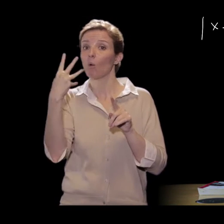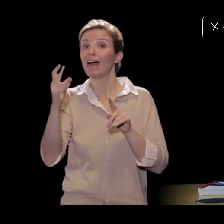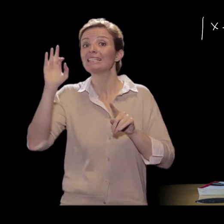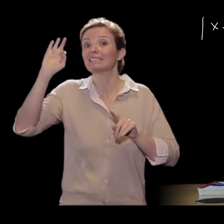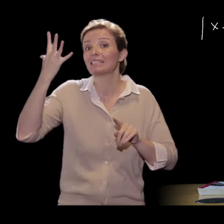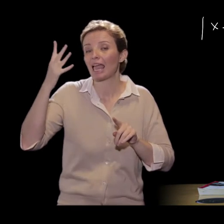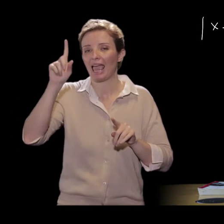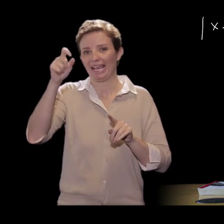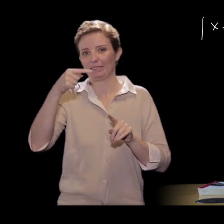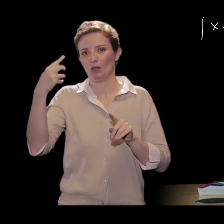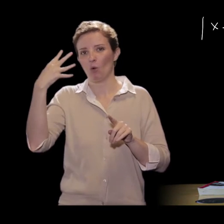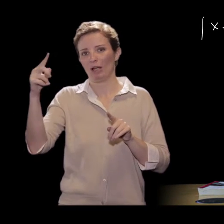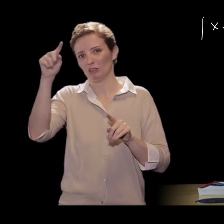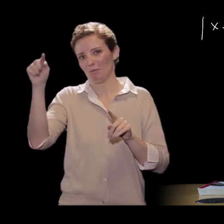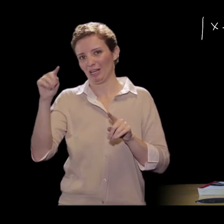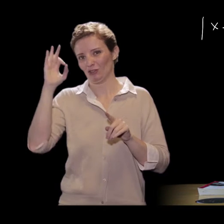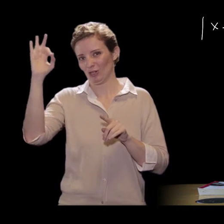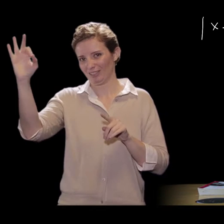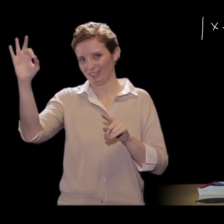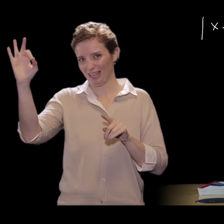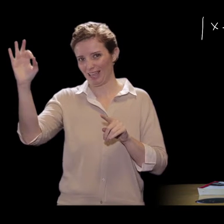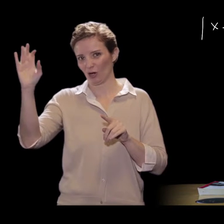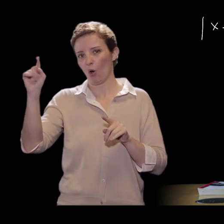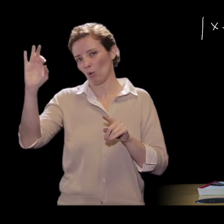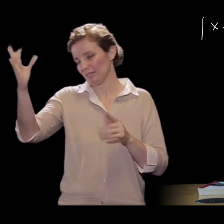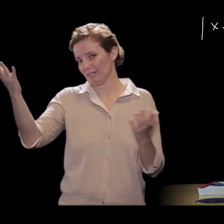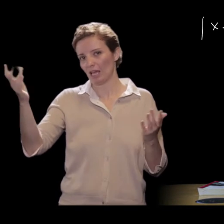ossia se x è maggiore o uguale di 4.